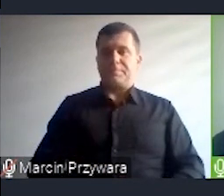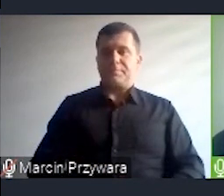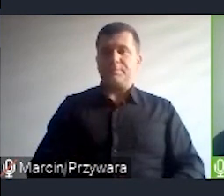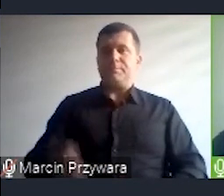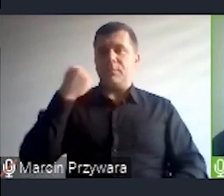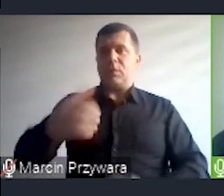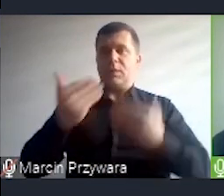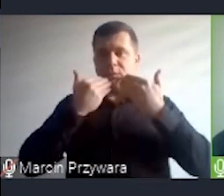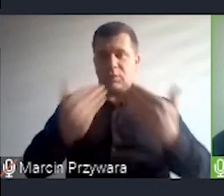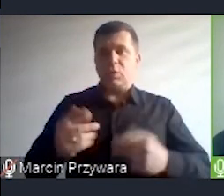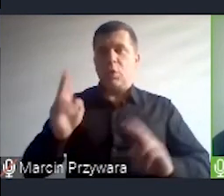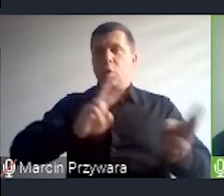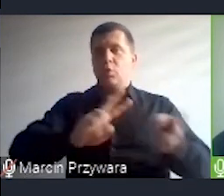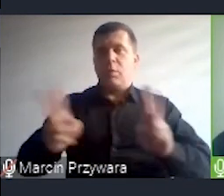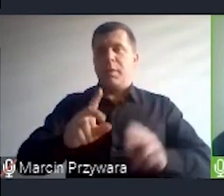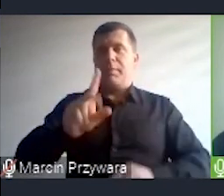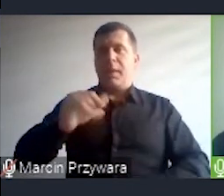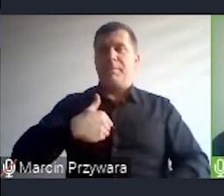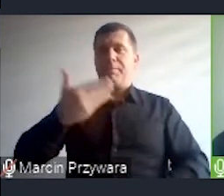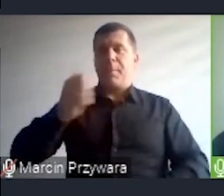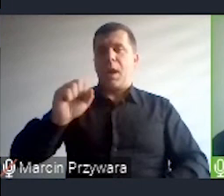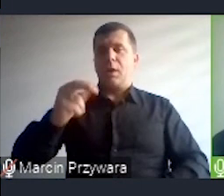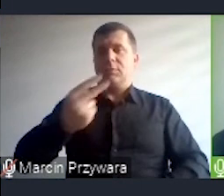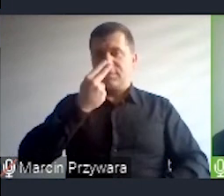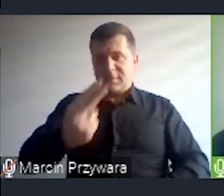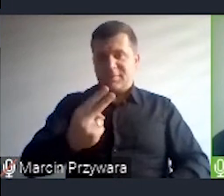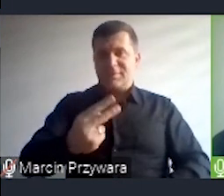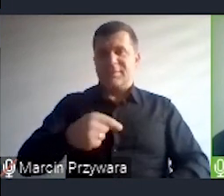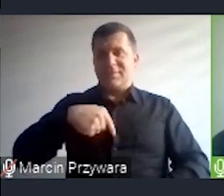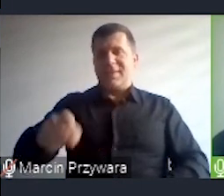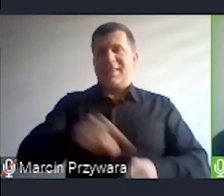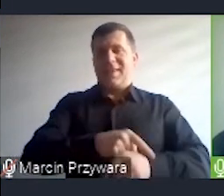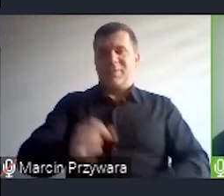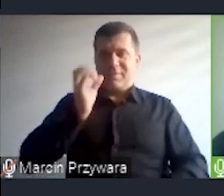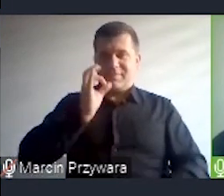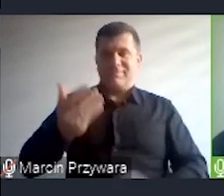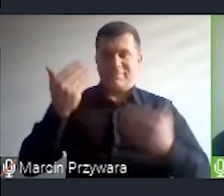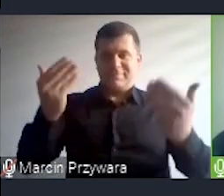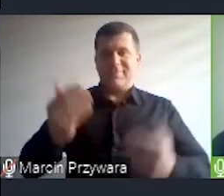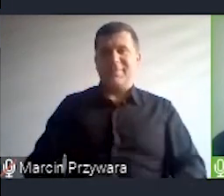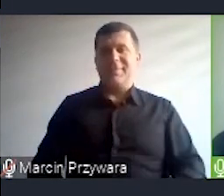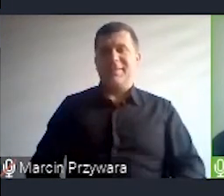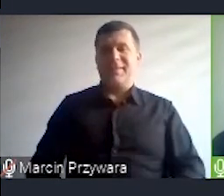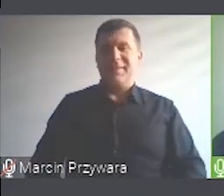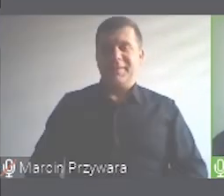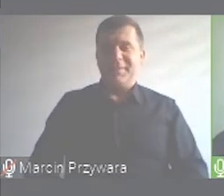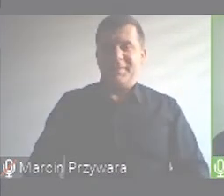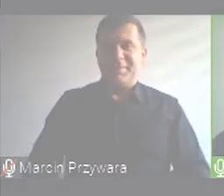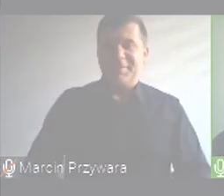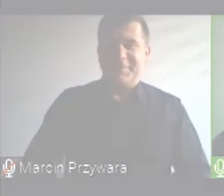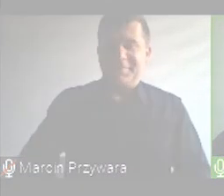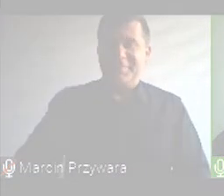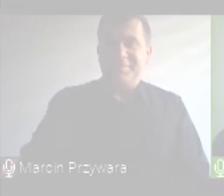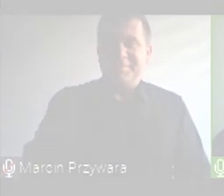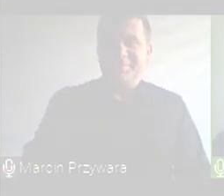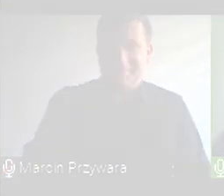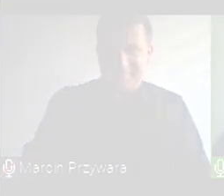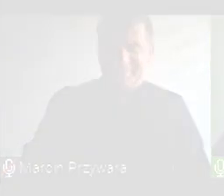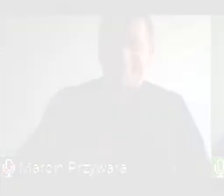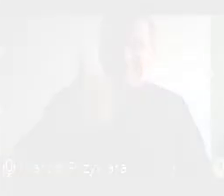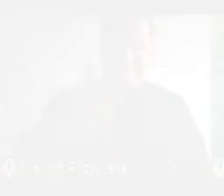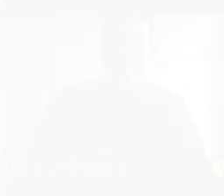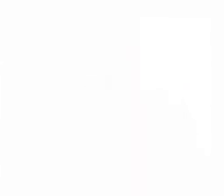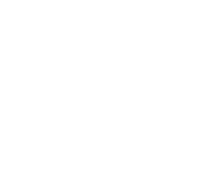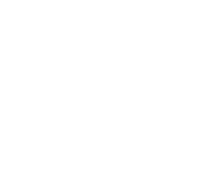Bardzo dziękuję za tłumaczenie panu Marcinowi, widzimy się pewnie już niedługo i przechodzę do odpowiadania na pytania.